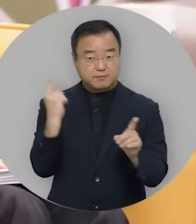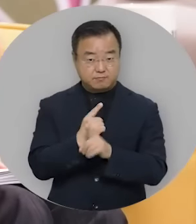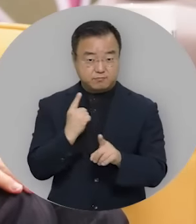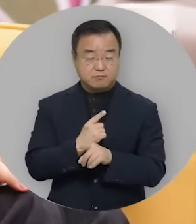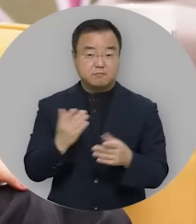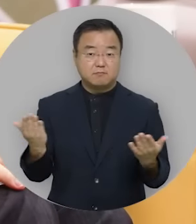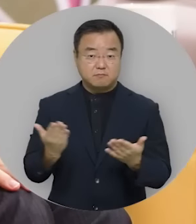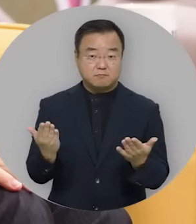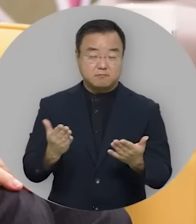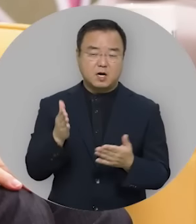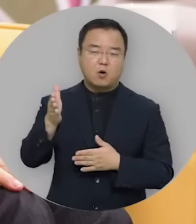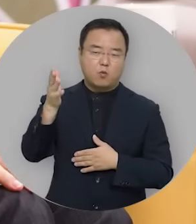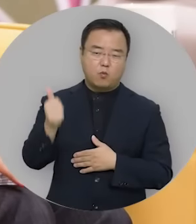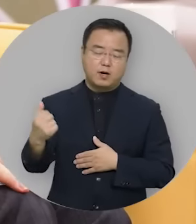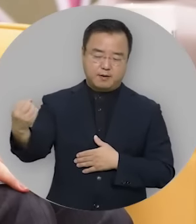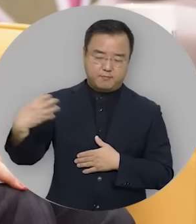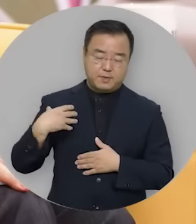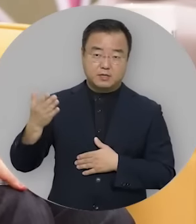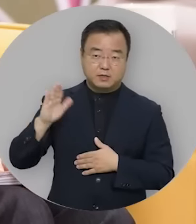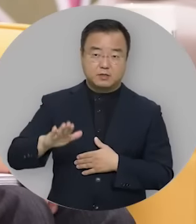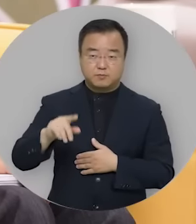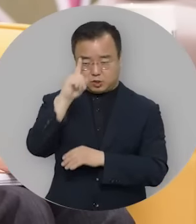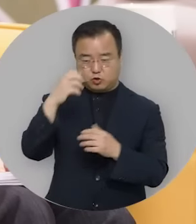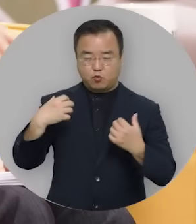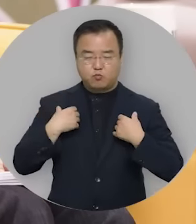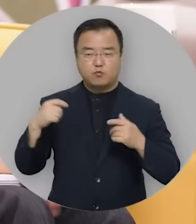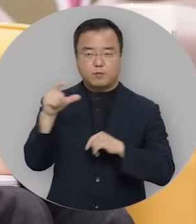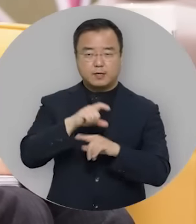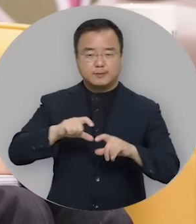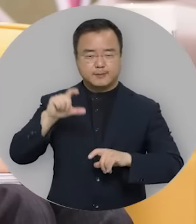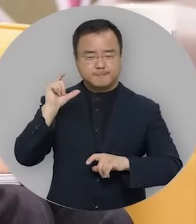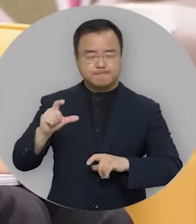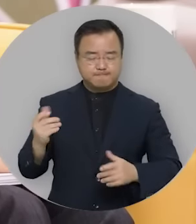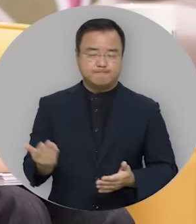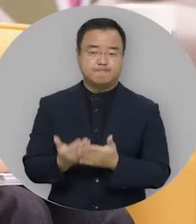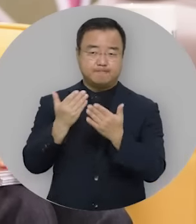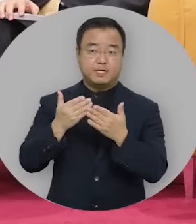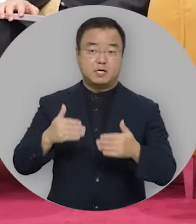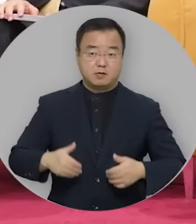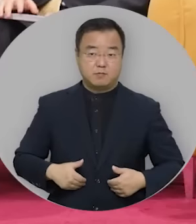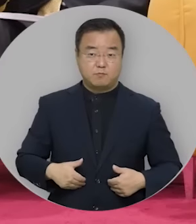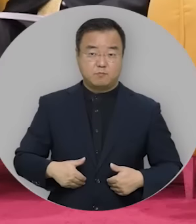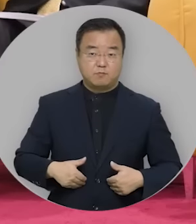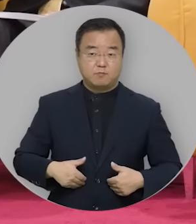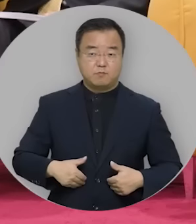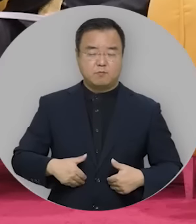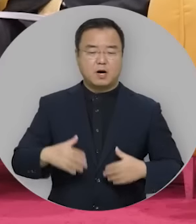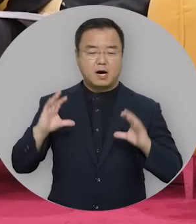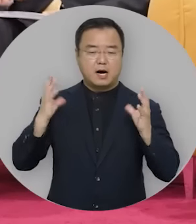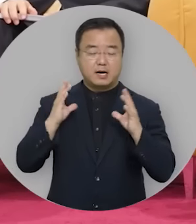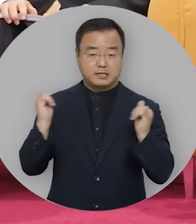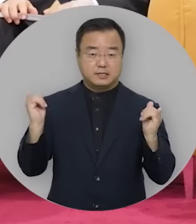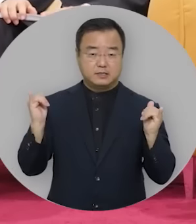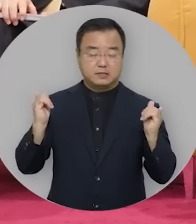우리 과장님께서도 말씀하셨지만 정부가 더 강화해야 할 것 같고요. 아이들의 학령 초기부터